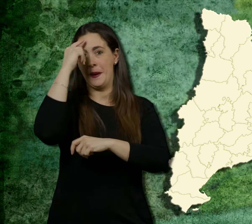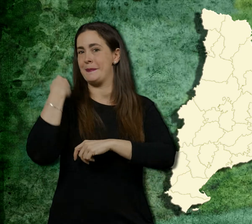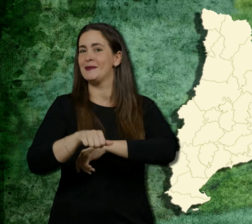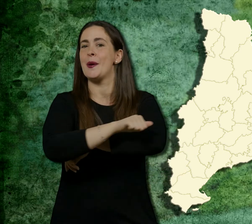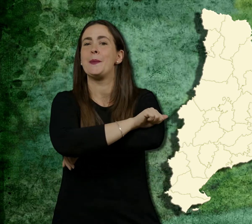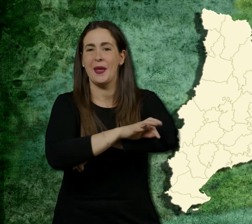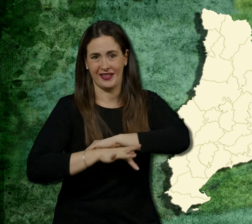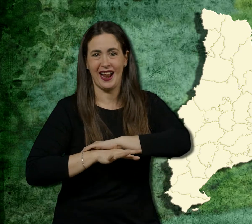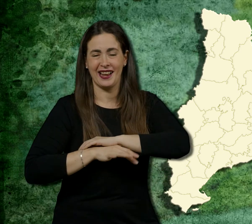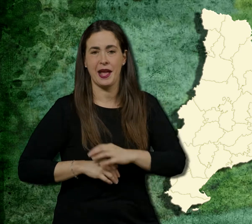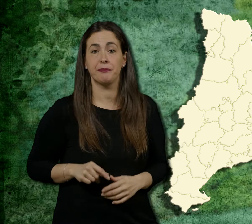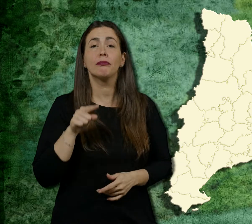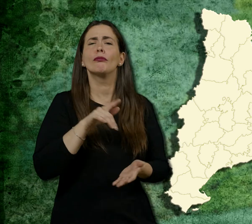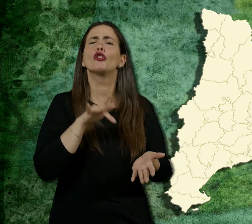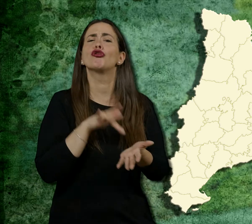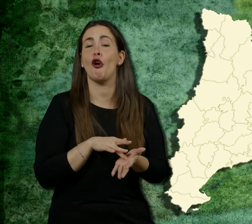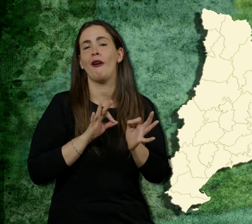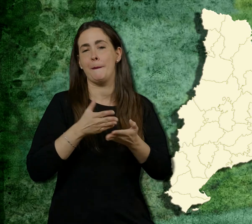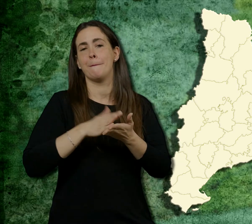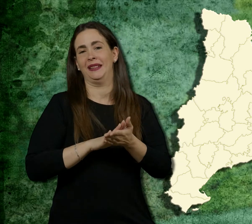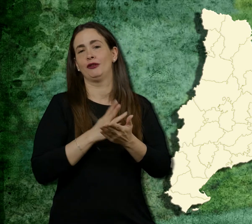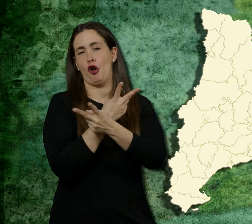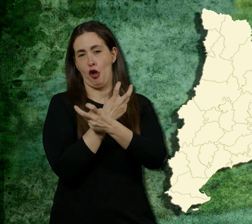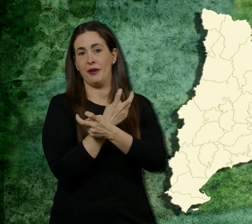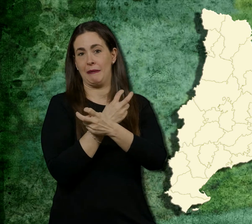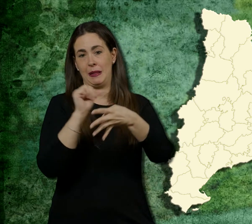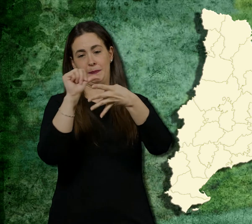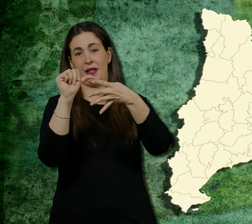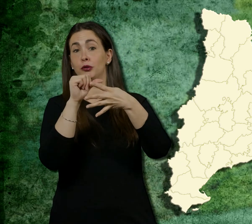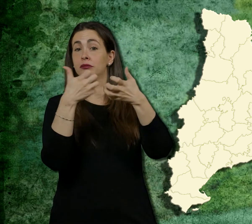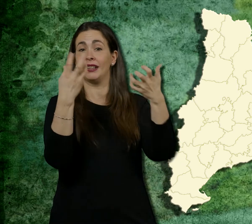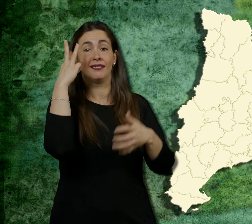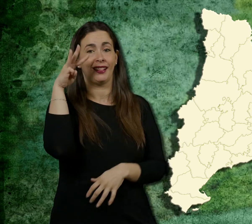es celebra durant tres dies a principis de novembre.